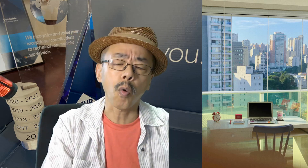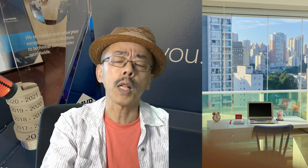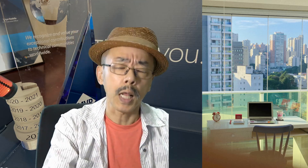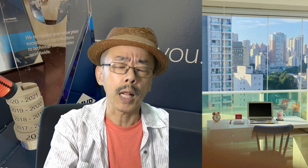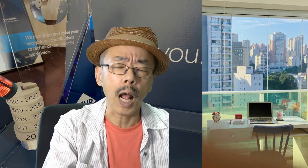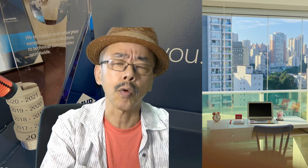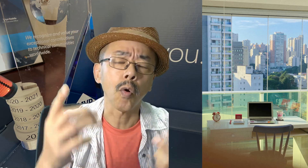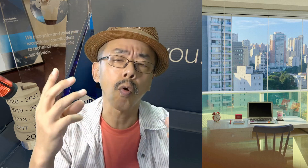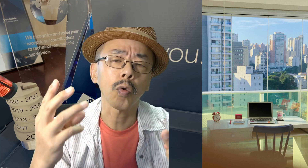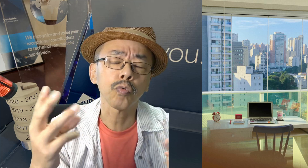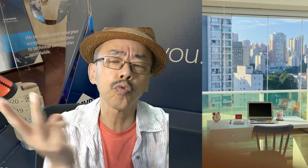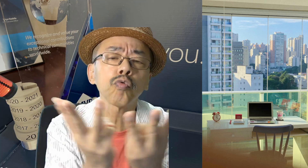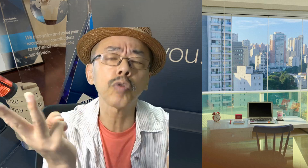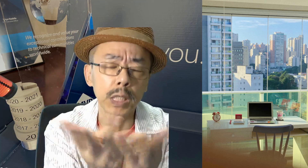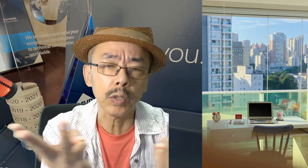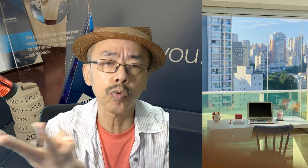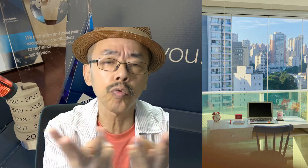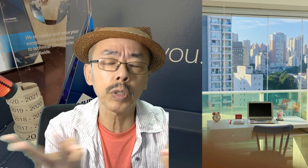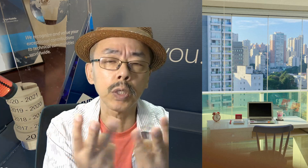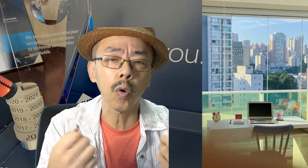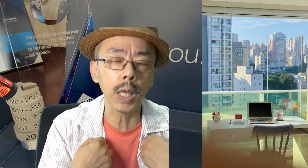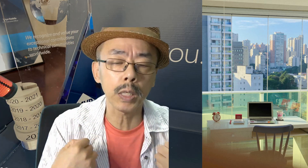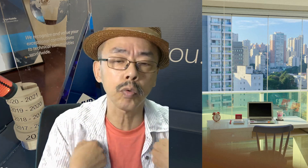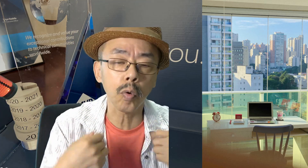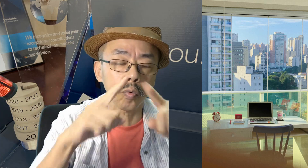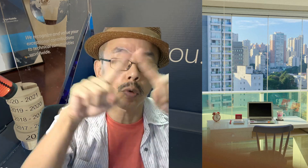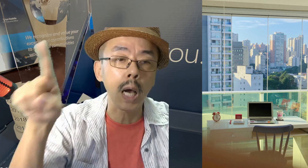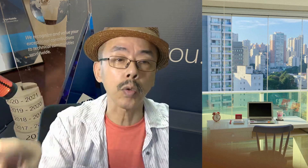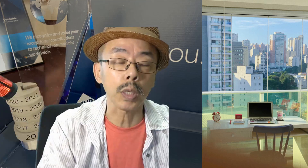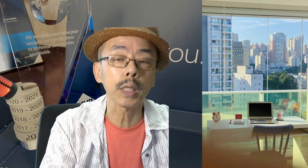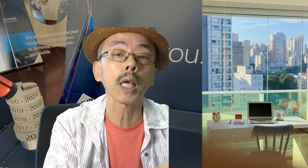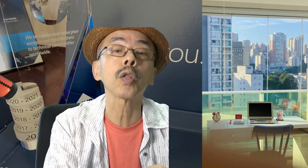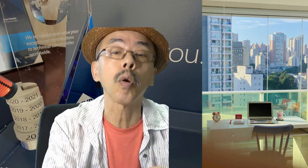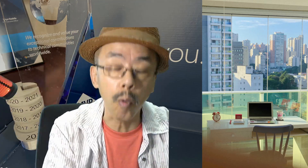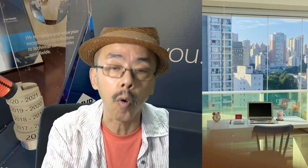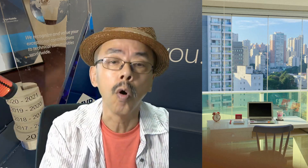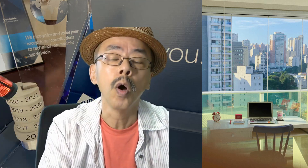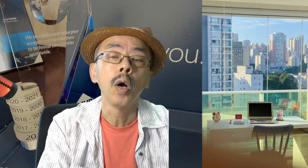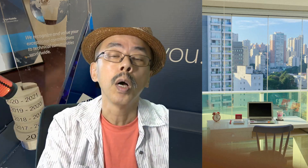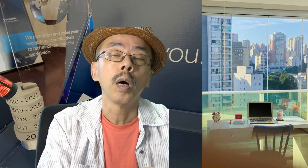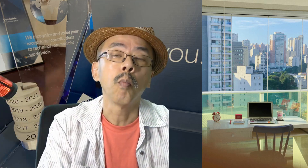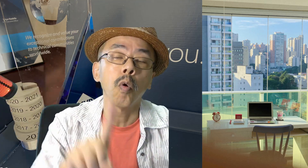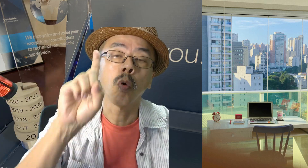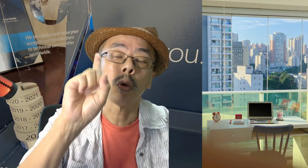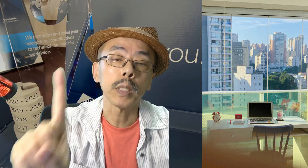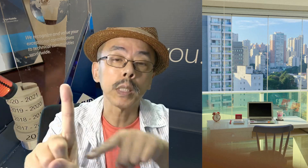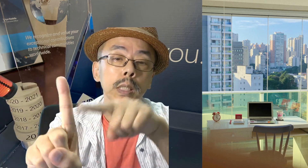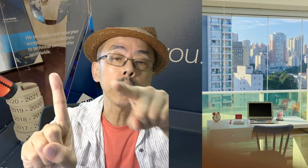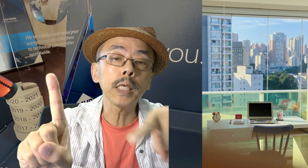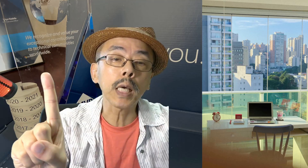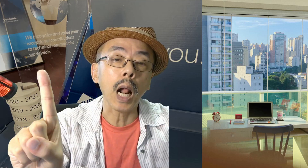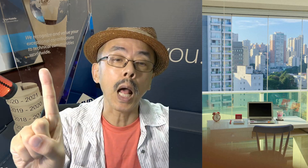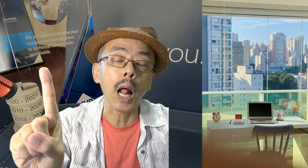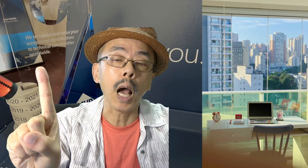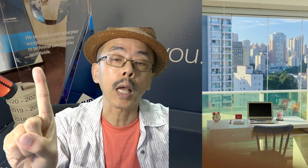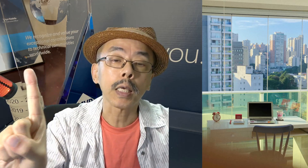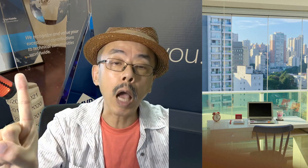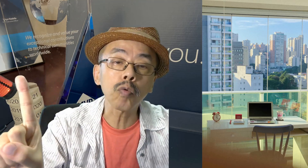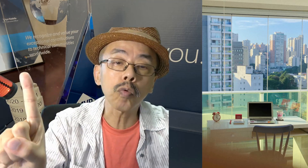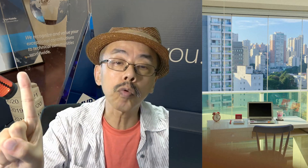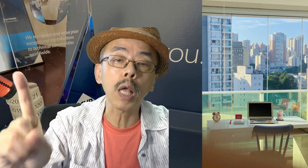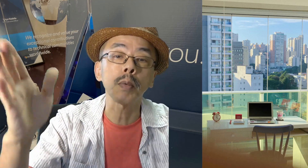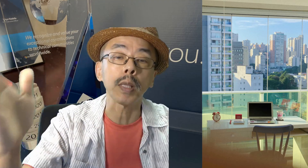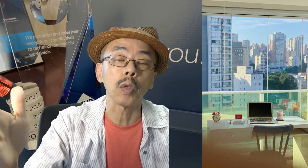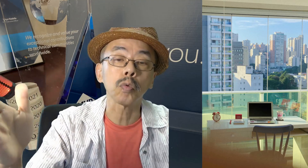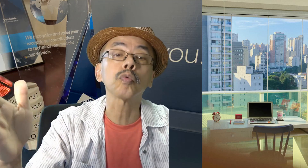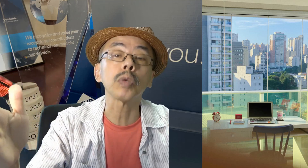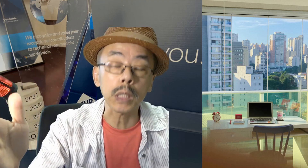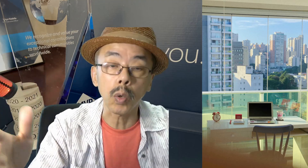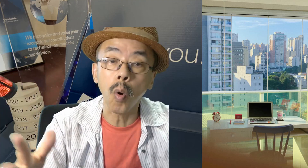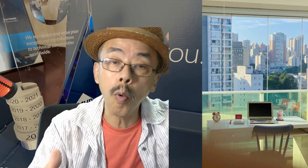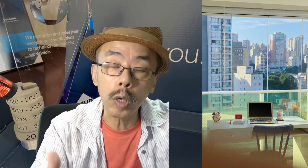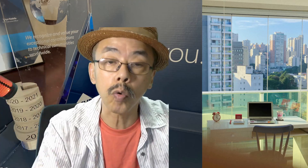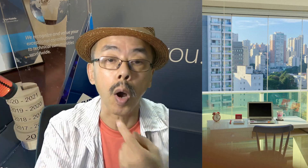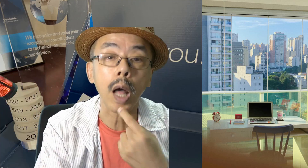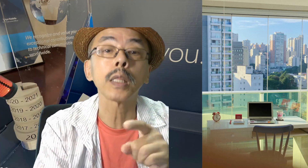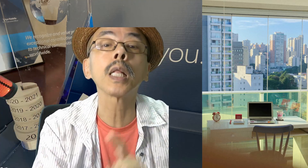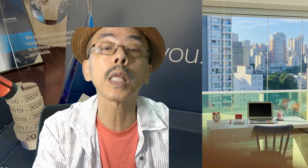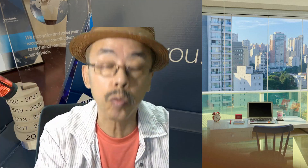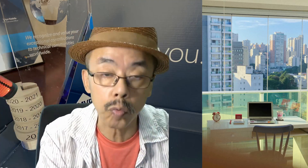これ、数字の練習のスライドでしたけど、1から100までの数字の手話を覚えるのは簡単です。